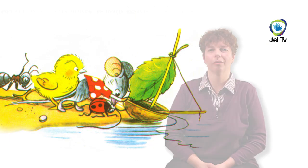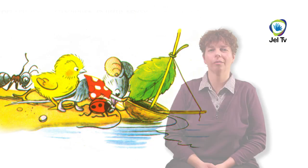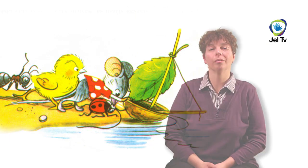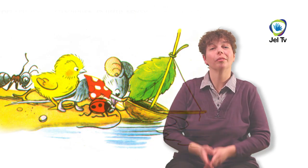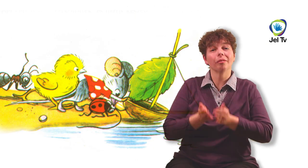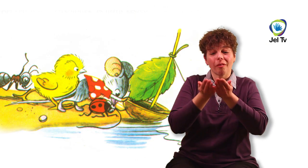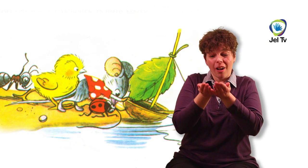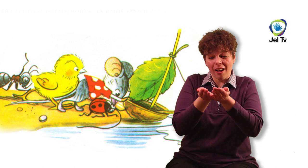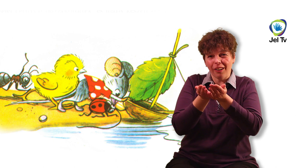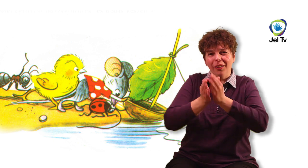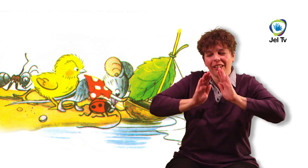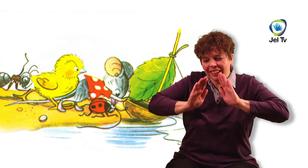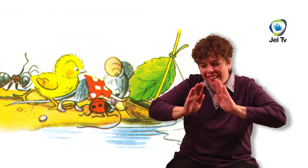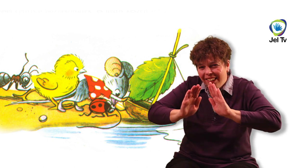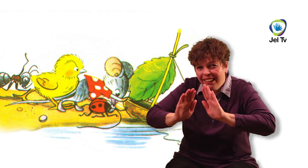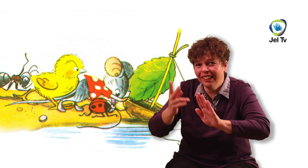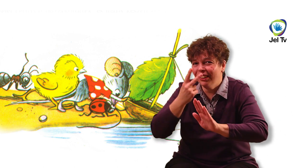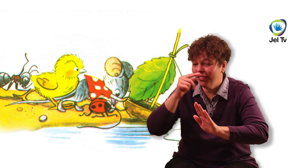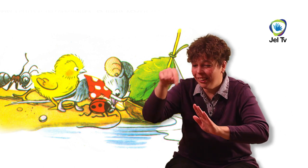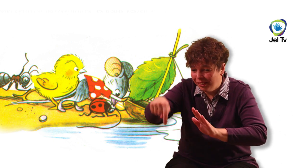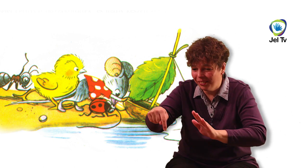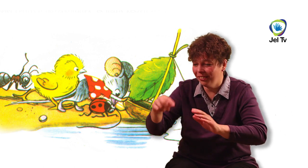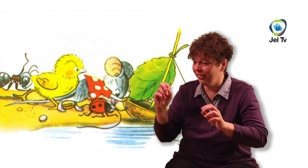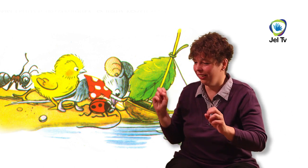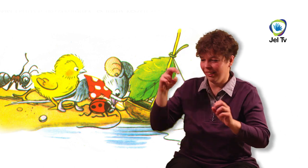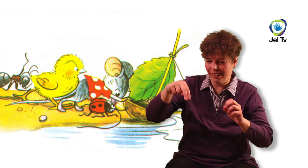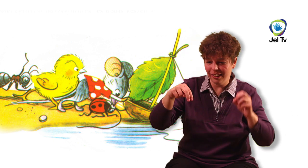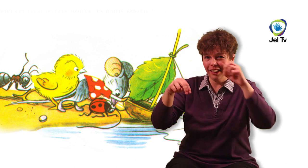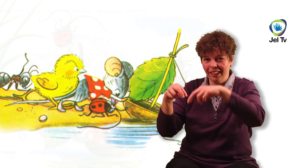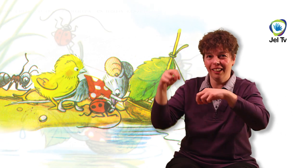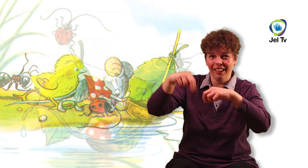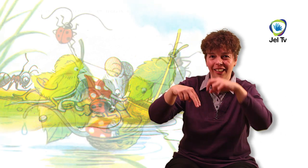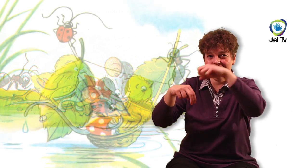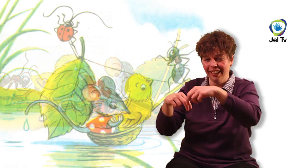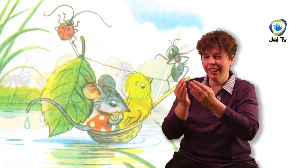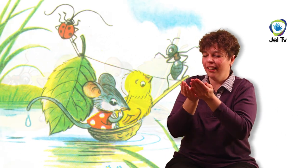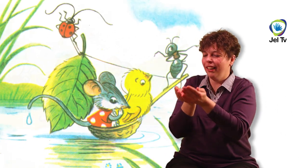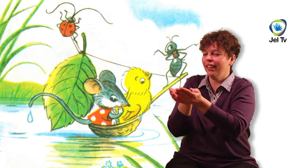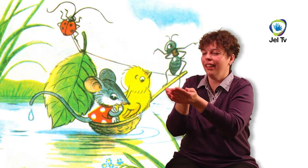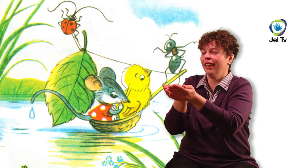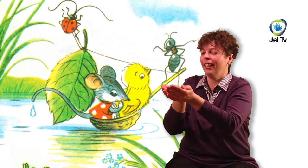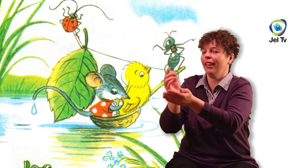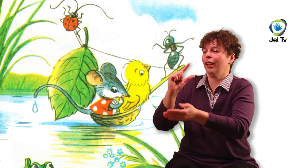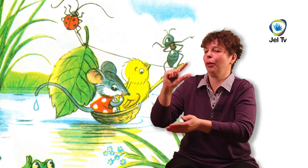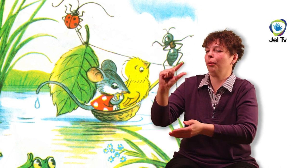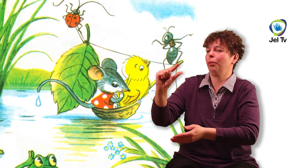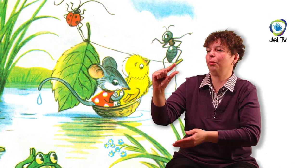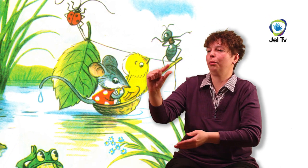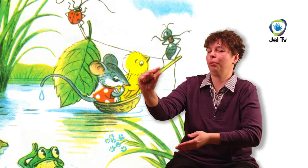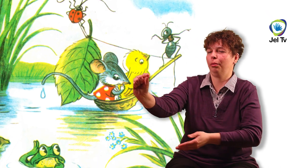A hajót vízre lökték. Beleültek és elhajókáztak!